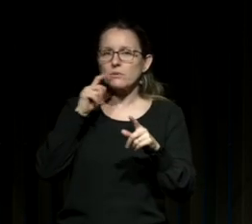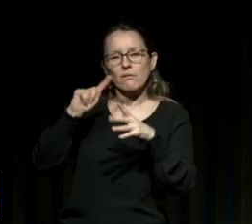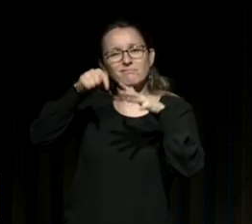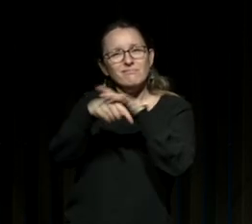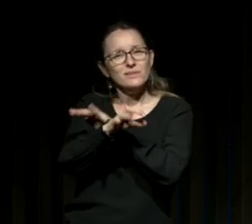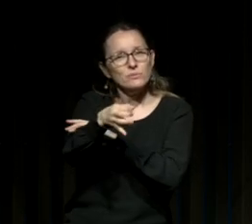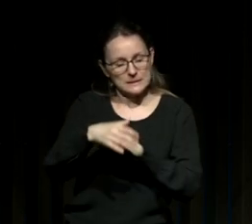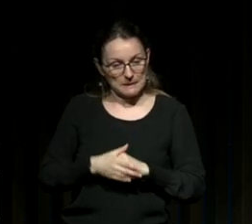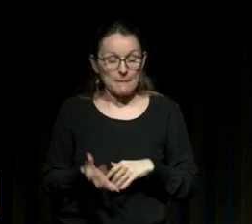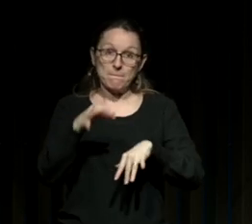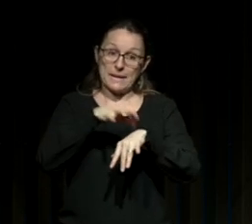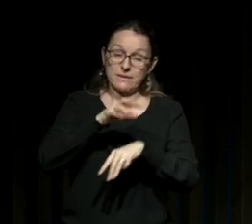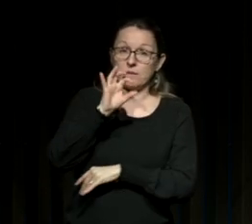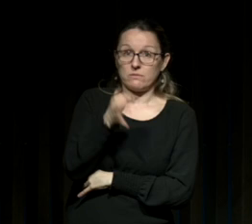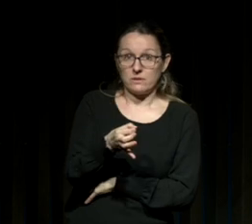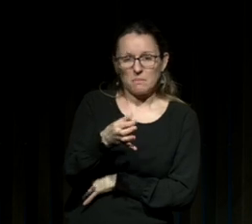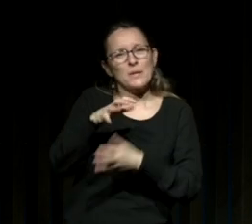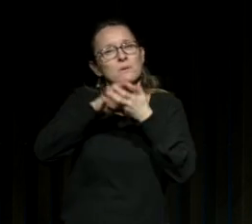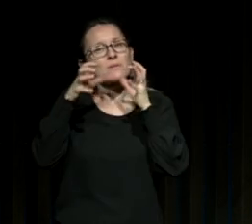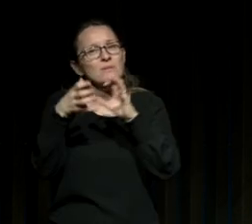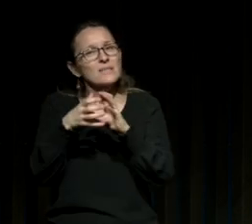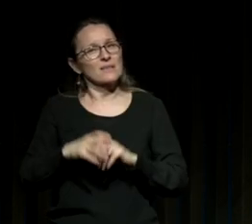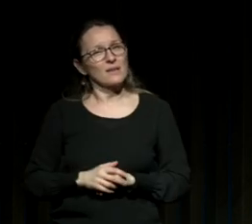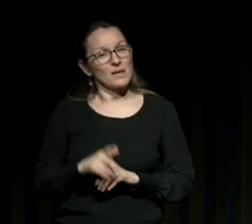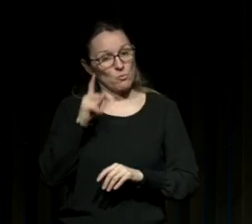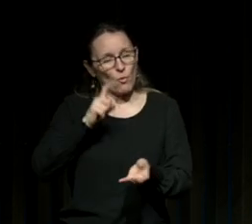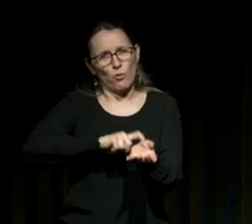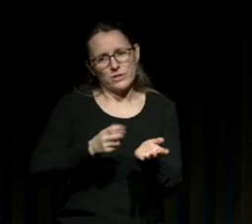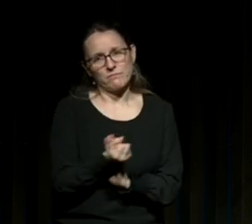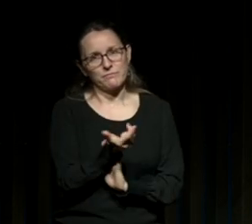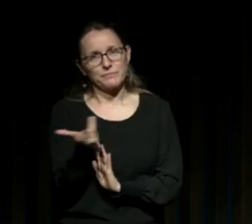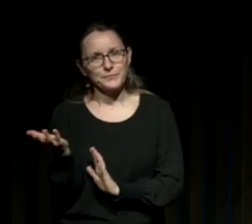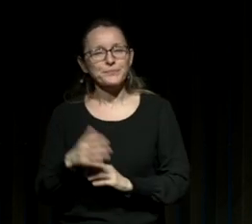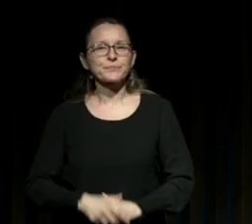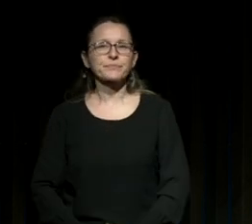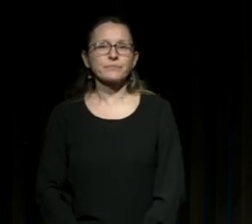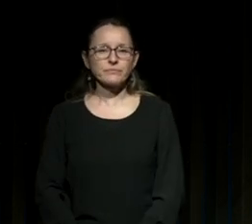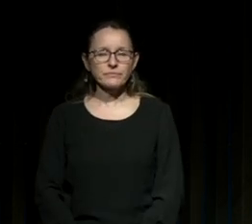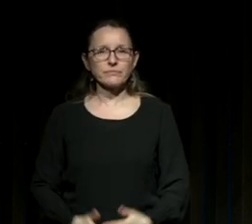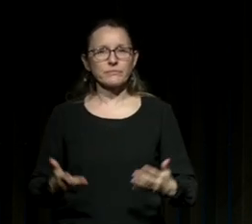parce que c'est une maladie multifactorielle en plus d'être une maladie multifactorielle